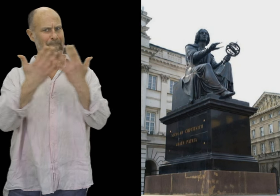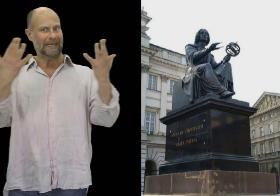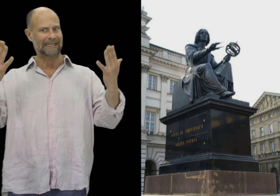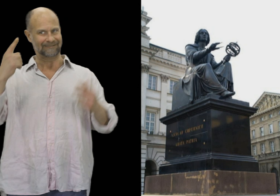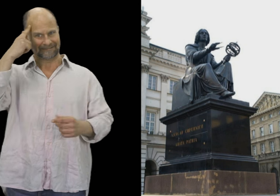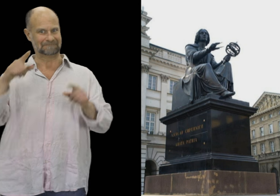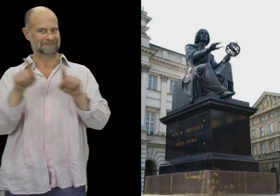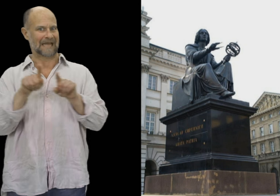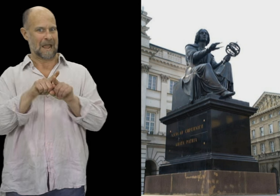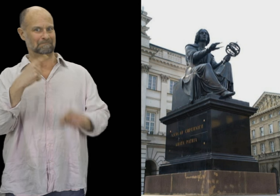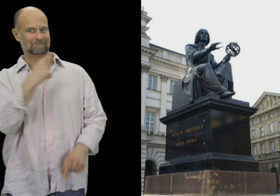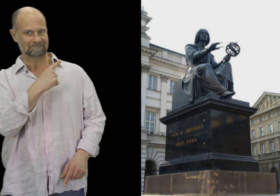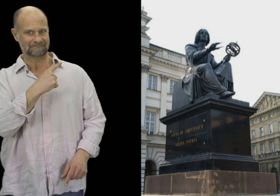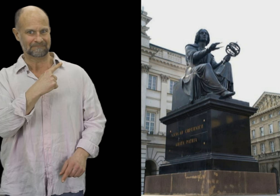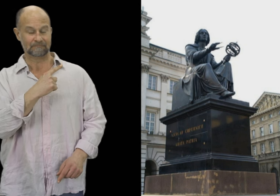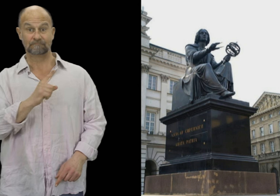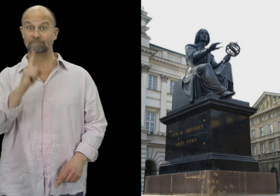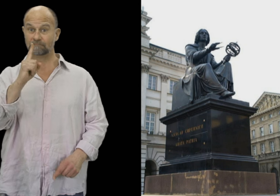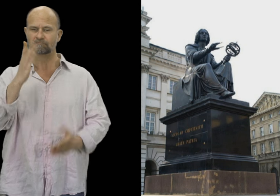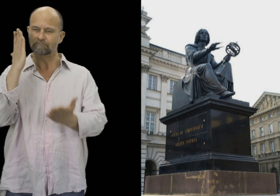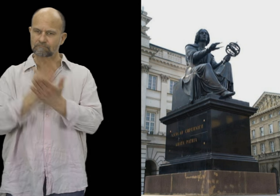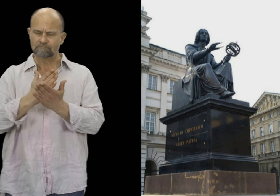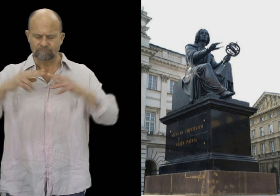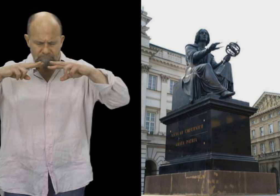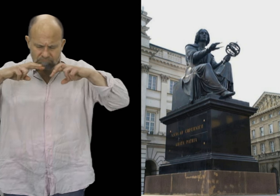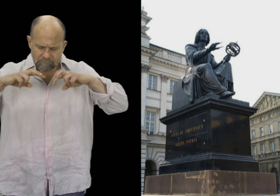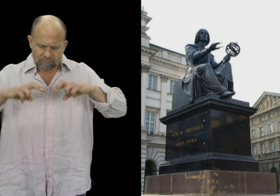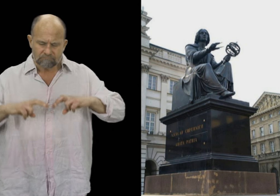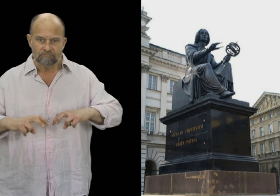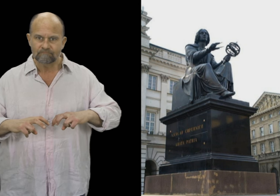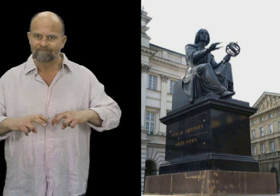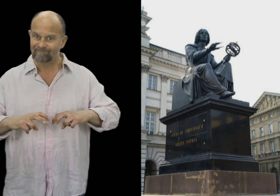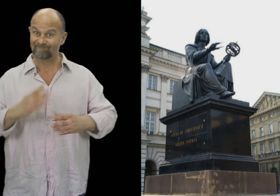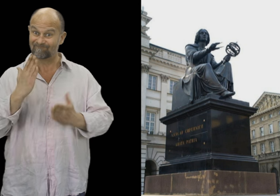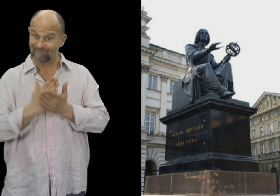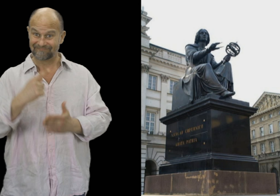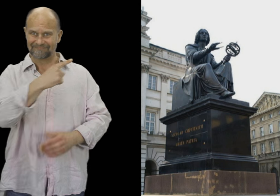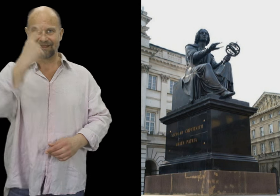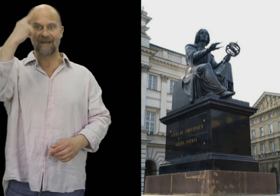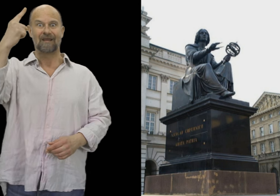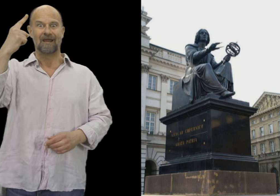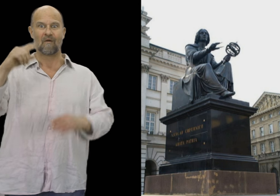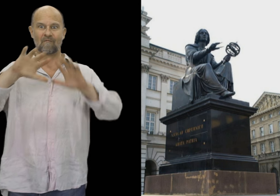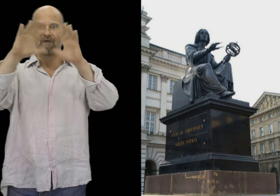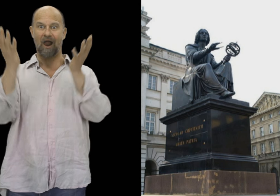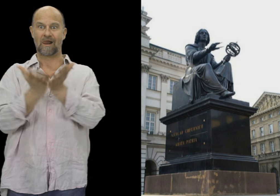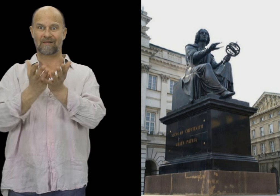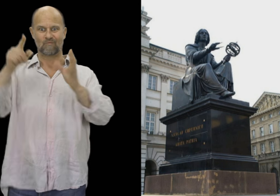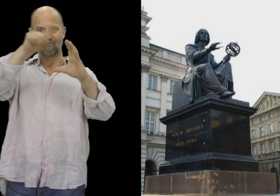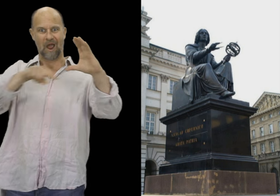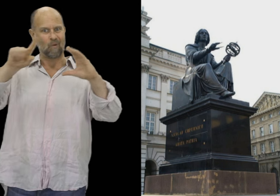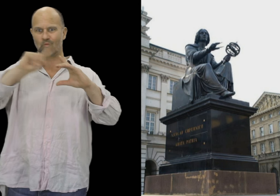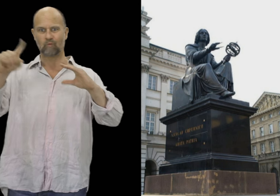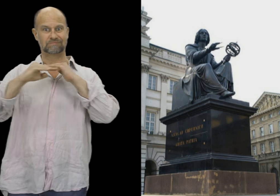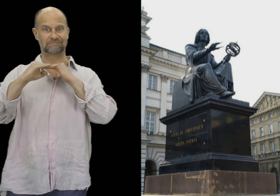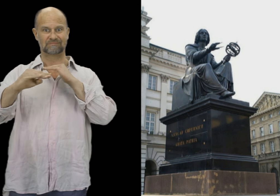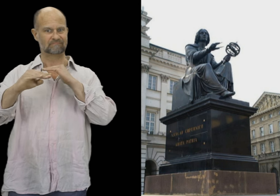Viele Menschen denken das Kopernikus der Erste Entdecker der Theorie war, dass die Welt keine Scheibe ist.